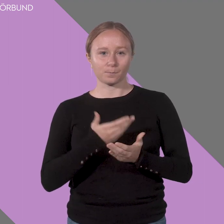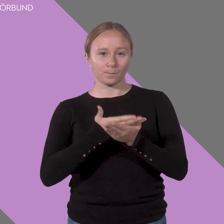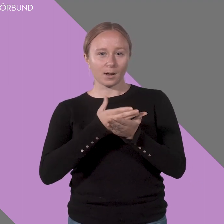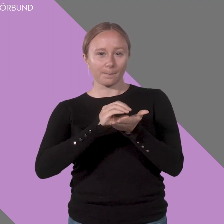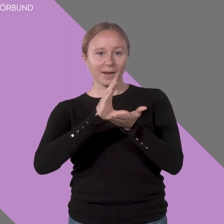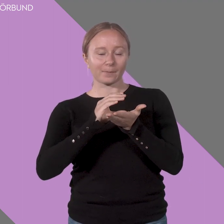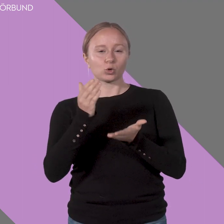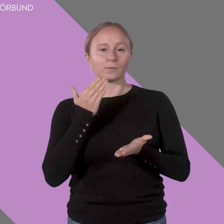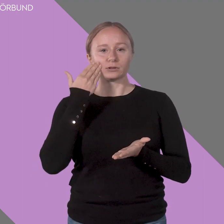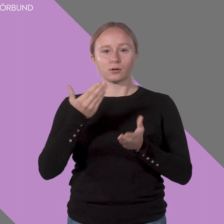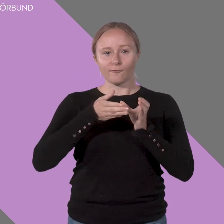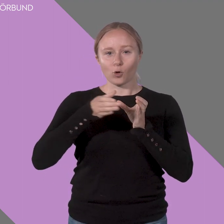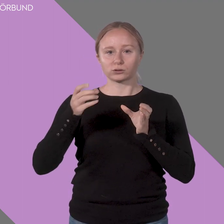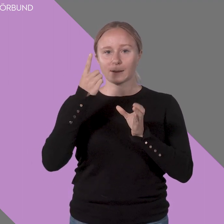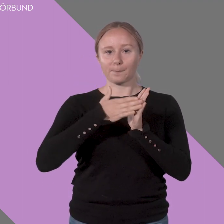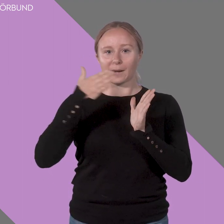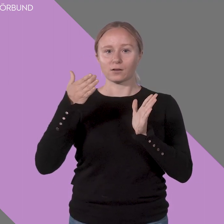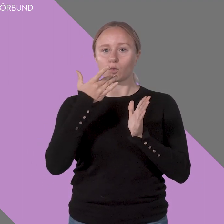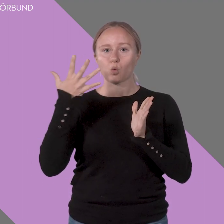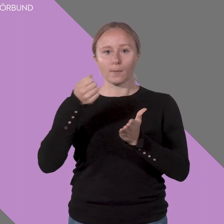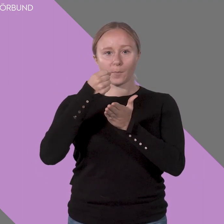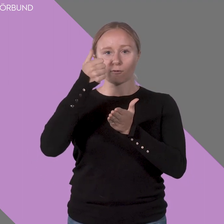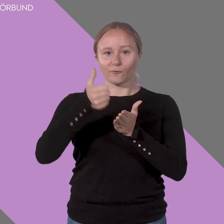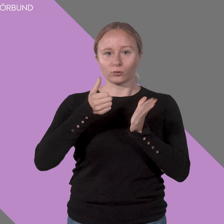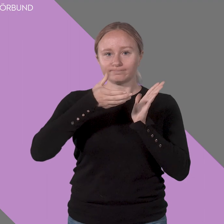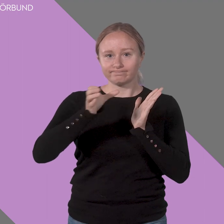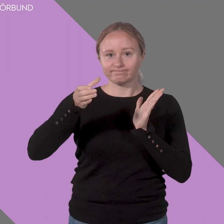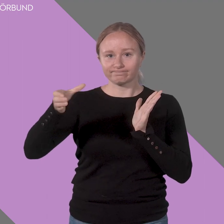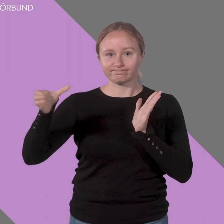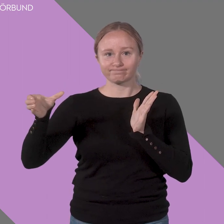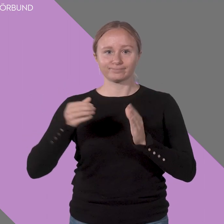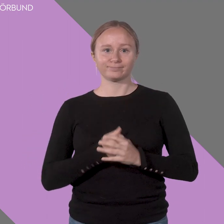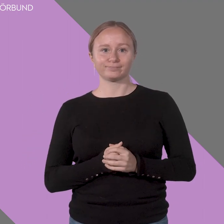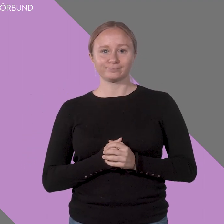Beloppet kommer att fördelas på en period på några budgetår.